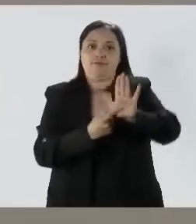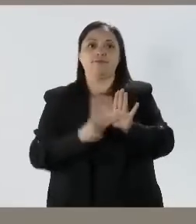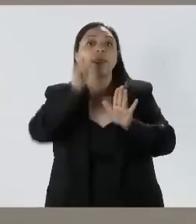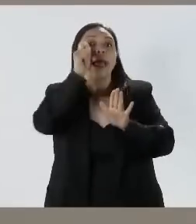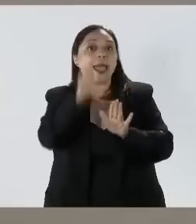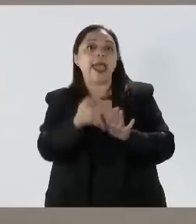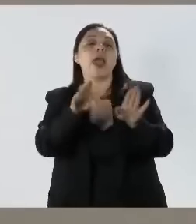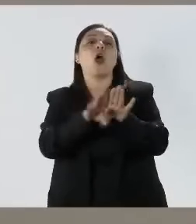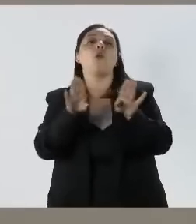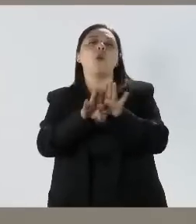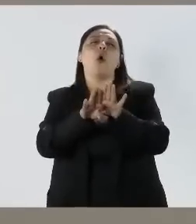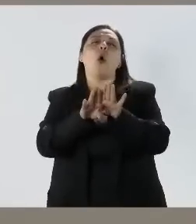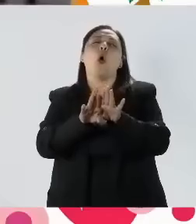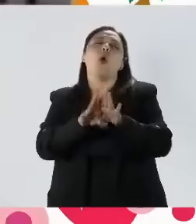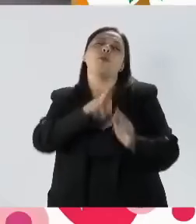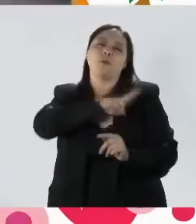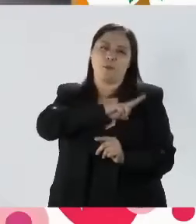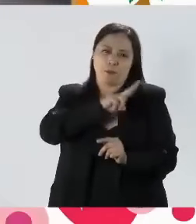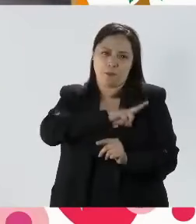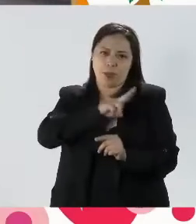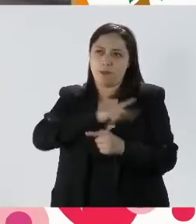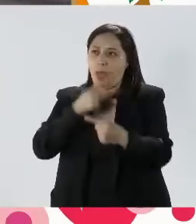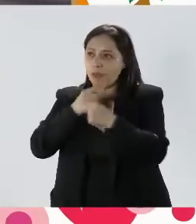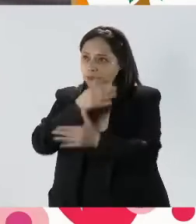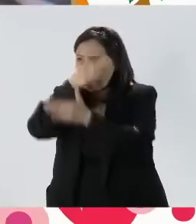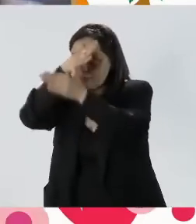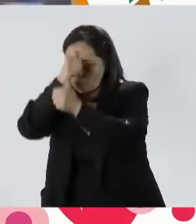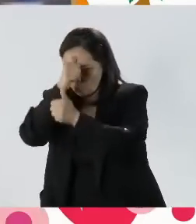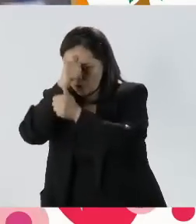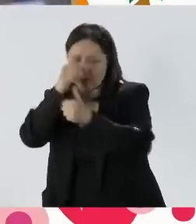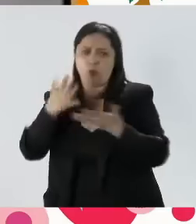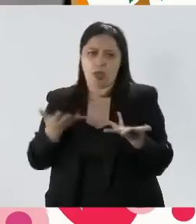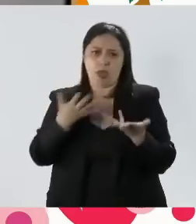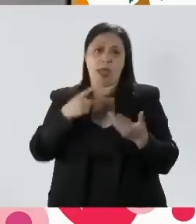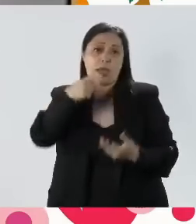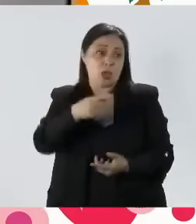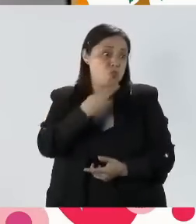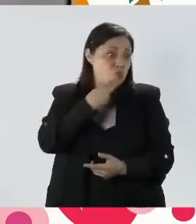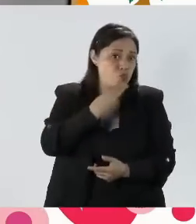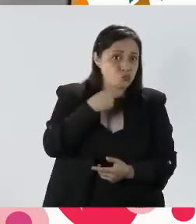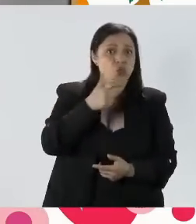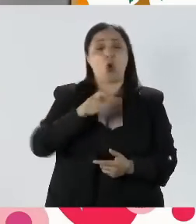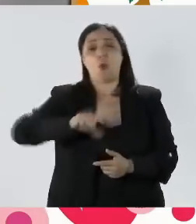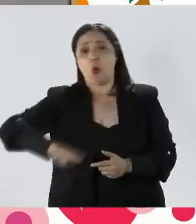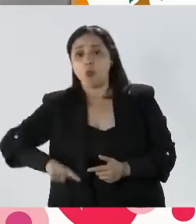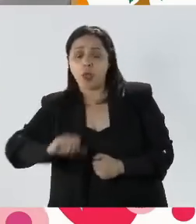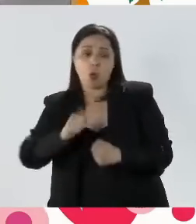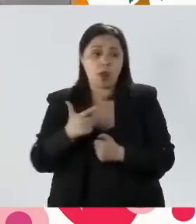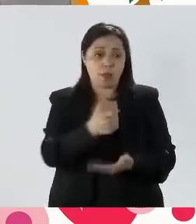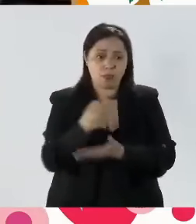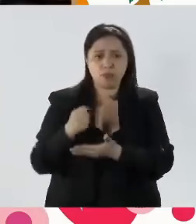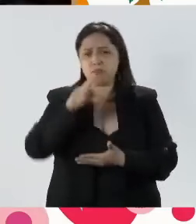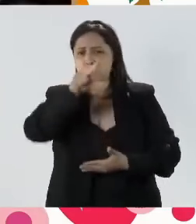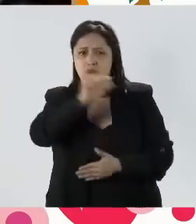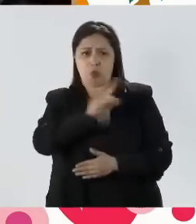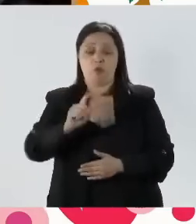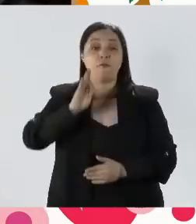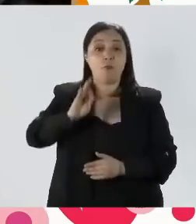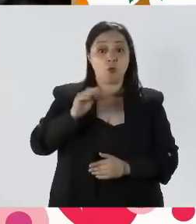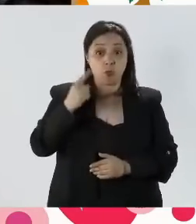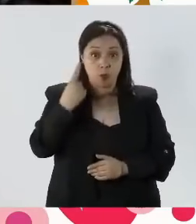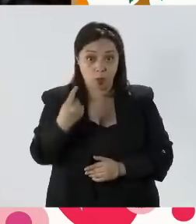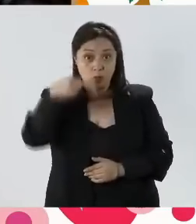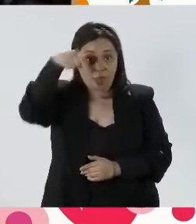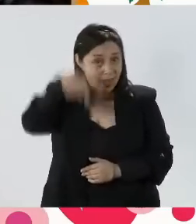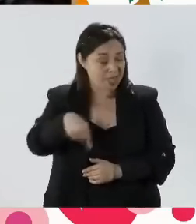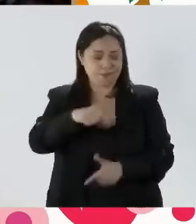Iniciativa privada sin el uso de recursos públicos Así que la Fórmula 1 llegó para quedarse en la